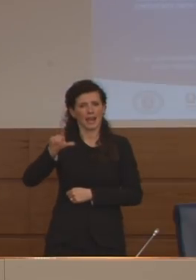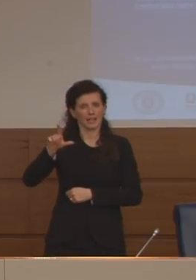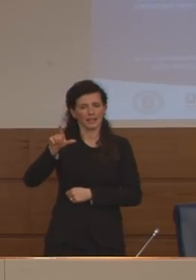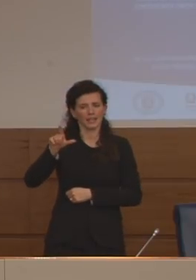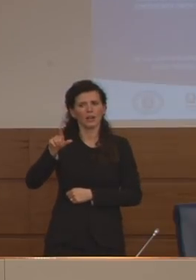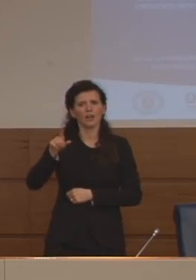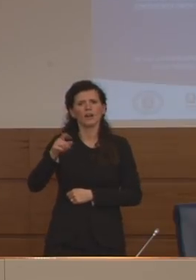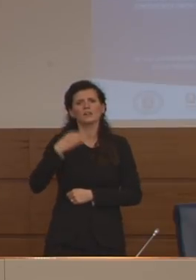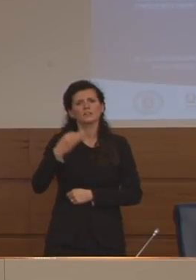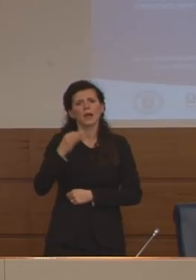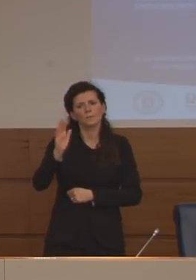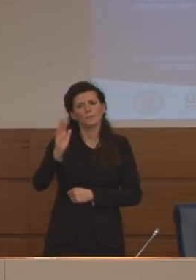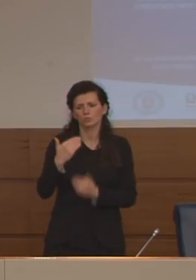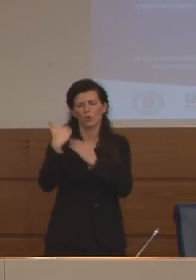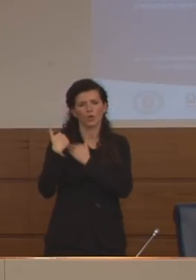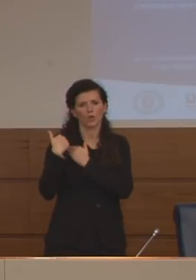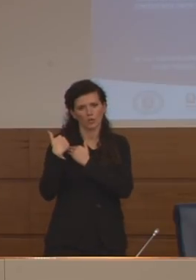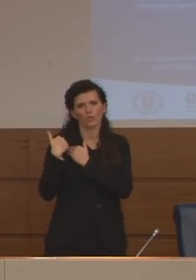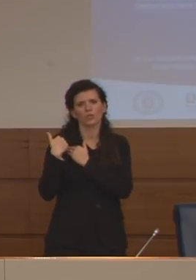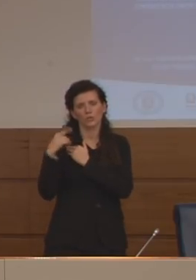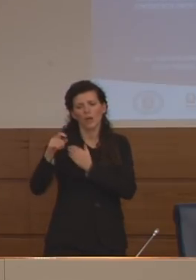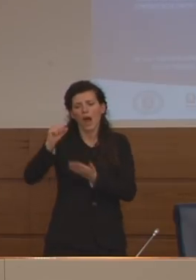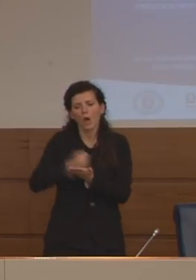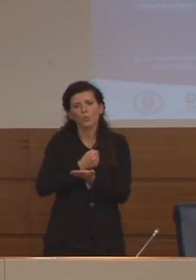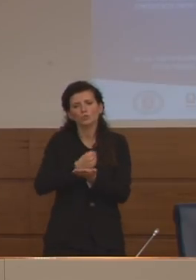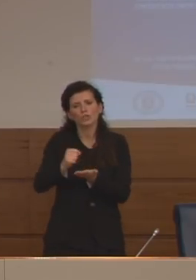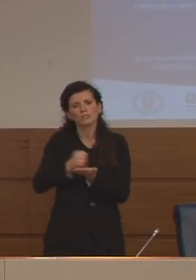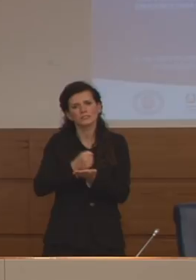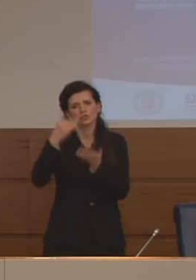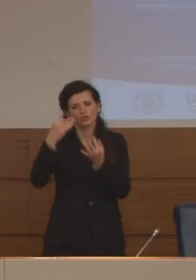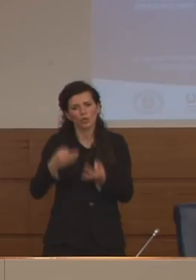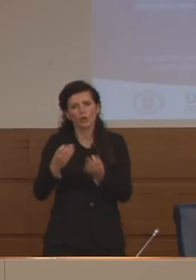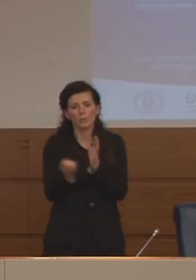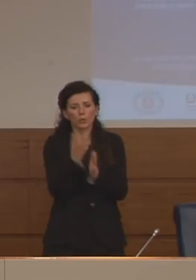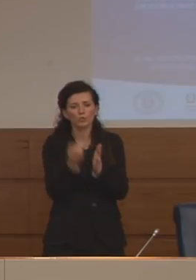di sovraintendere e di autorizzare questo tipo di produzione. Per quanto riguarda